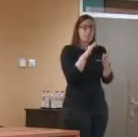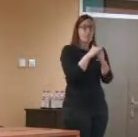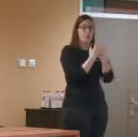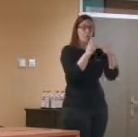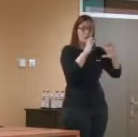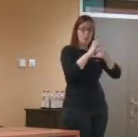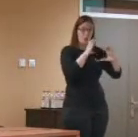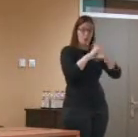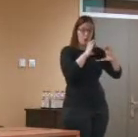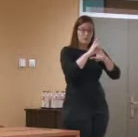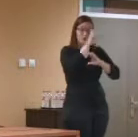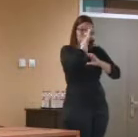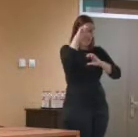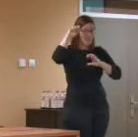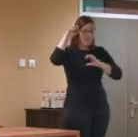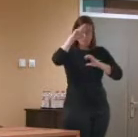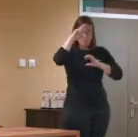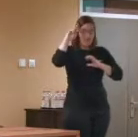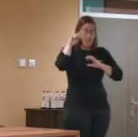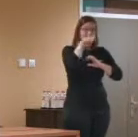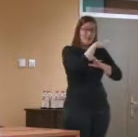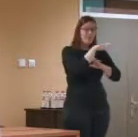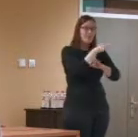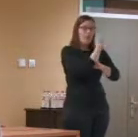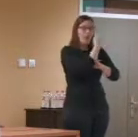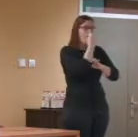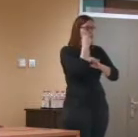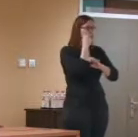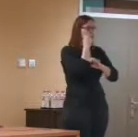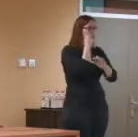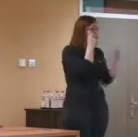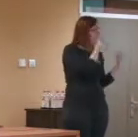de Madrid fijan su mirada en la Comunidad Valenciana.